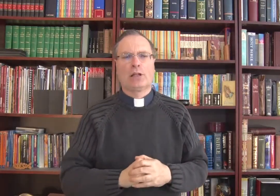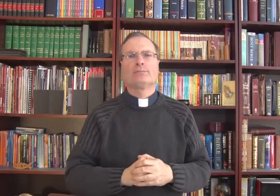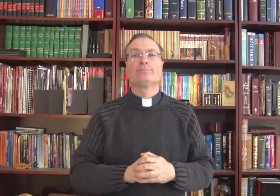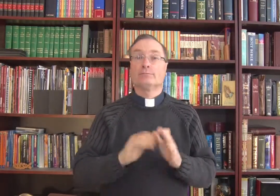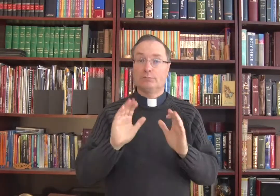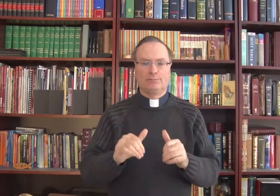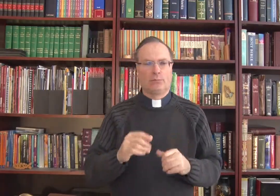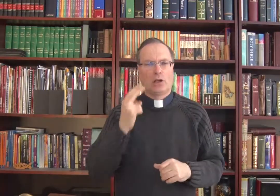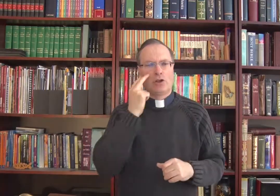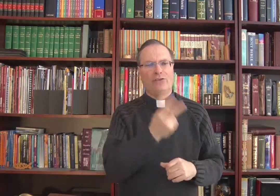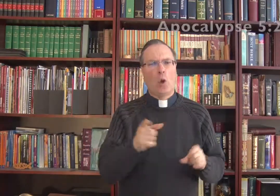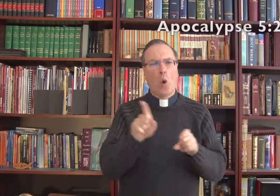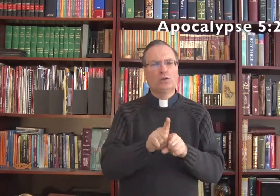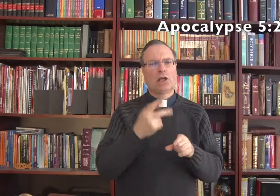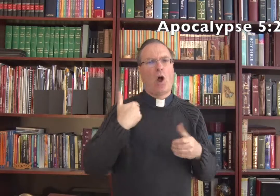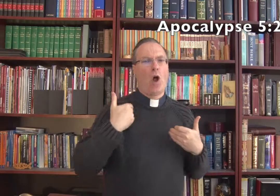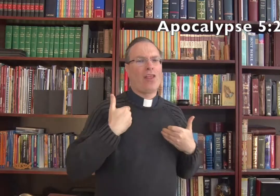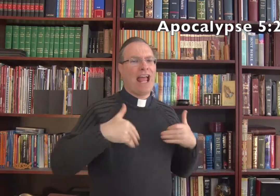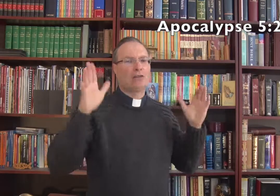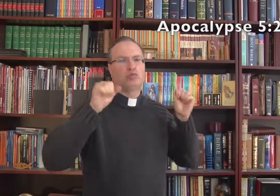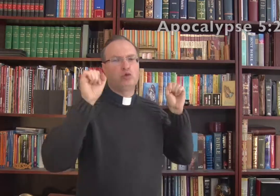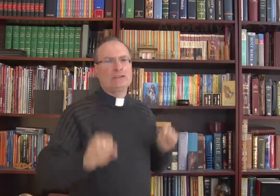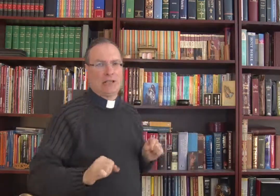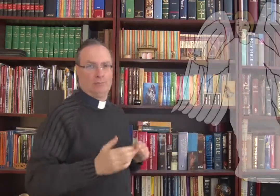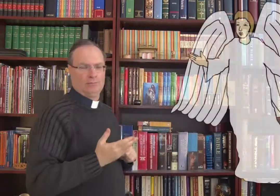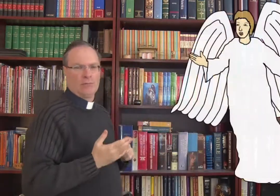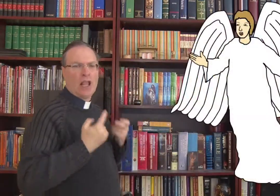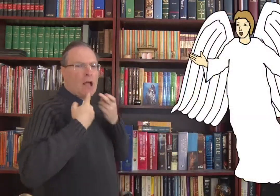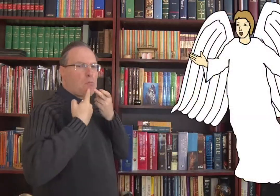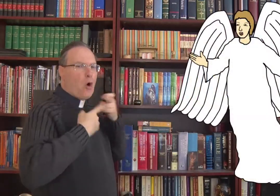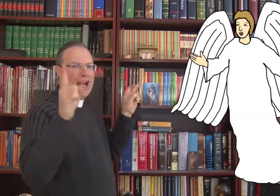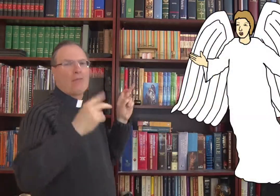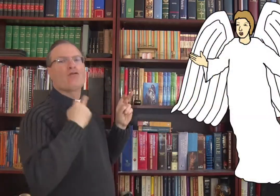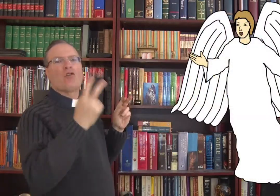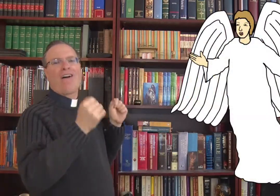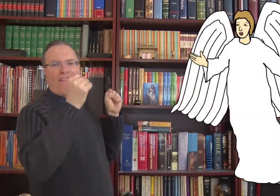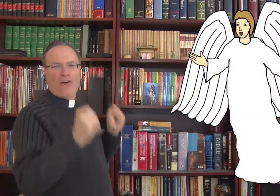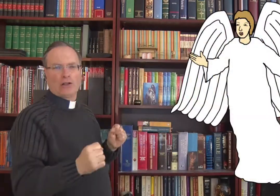«Je vis aussi un ange puissant proclamer d'une voix forte: